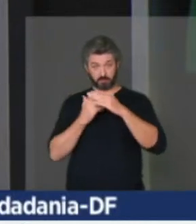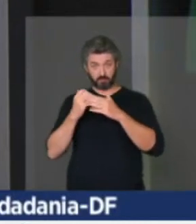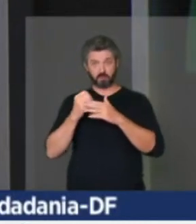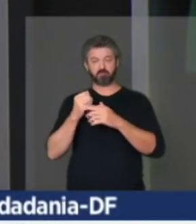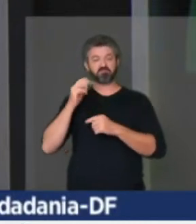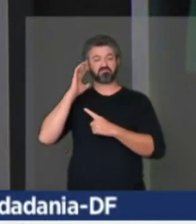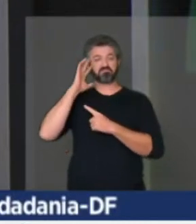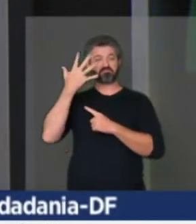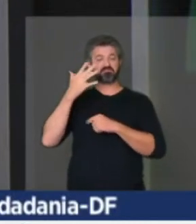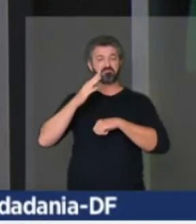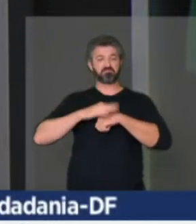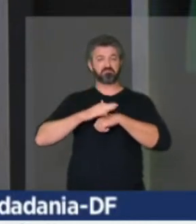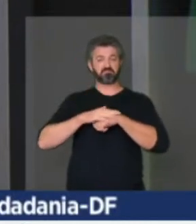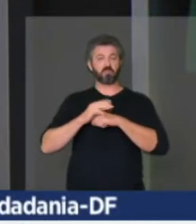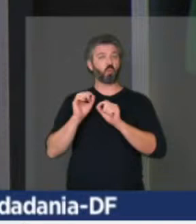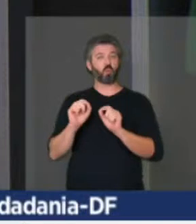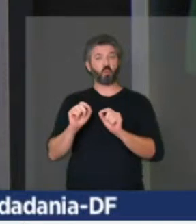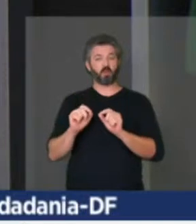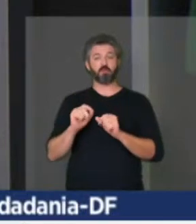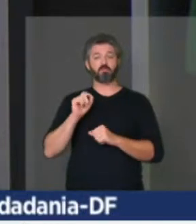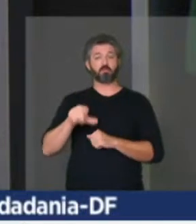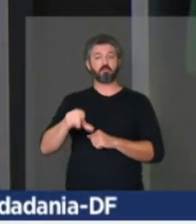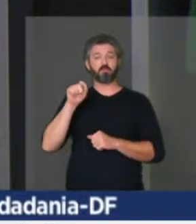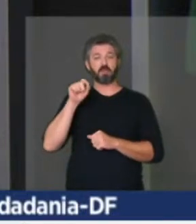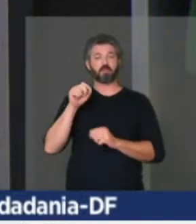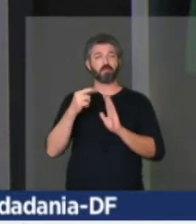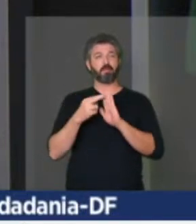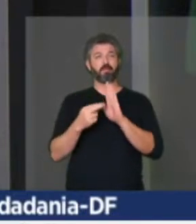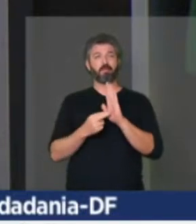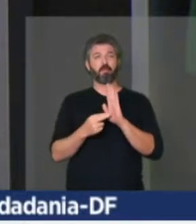CRITÉRIOS ALEGADAMENTE DISCRIMINATÓRIOS PARA CONTRATAÇÃO DAS NOVAS FUNCIONÁRIAS, EVITANDO